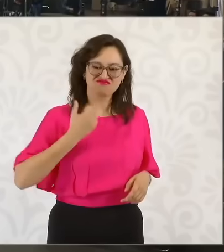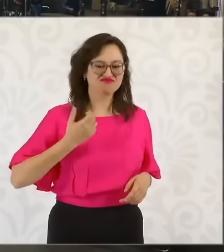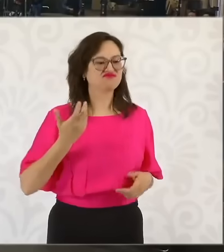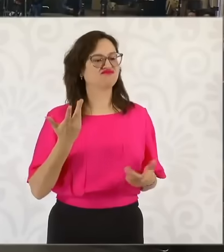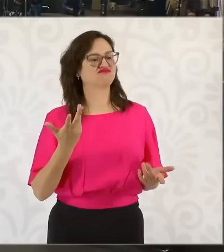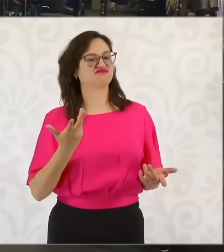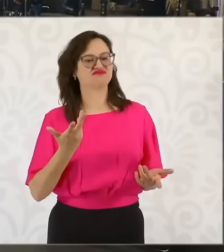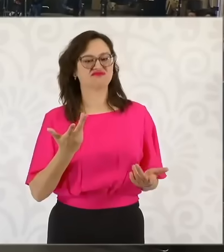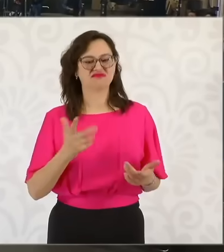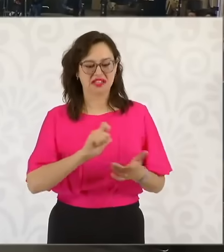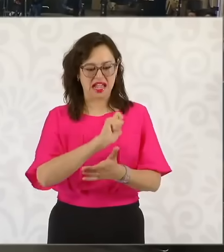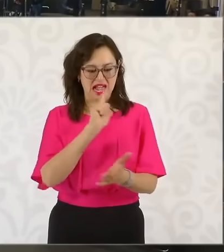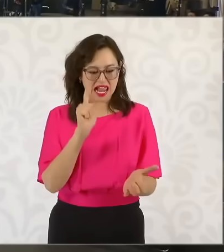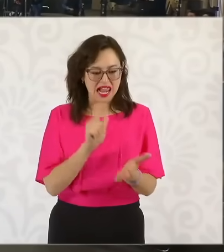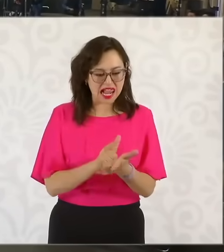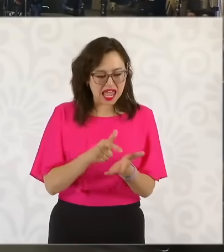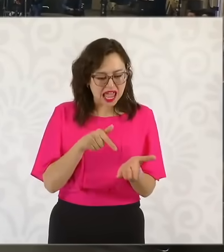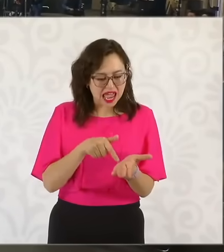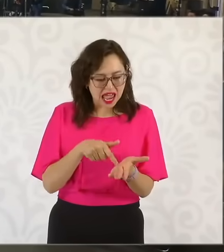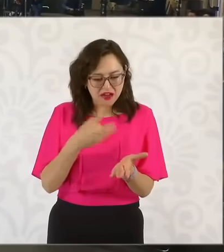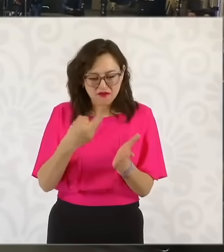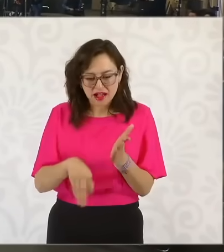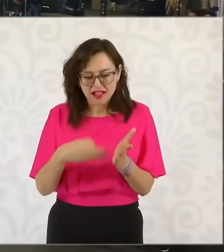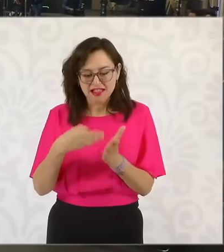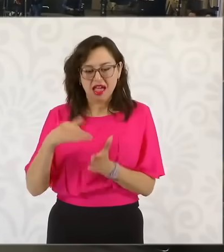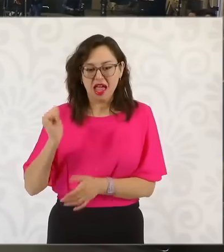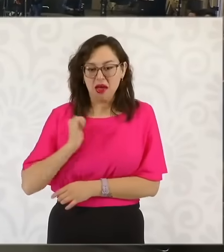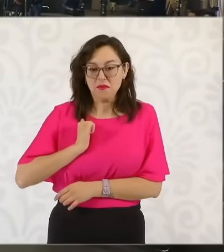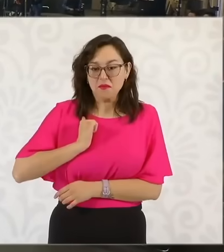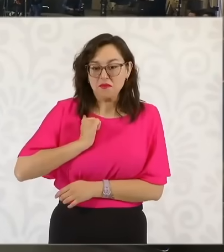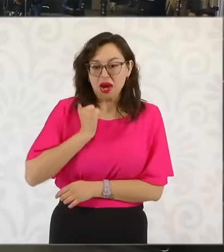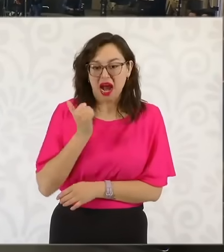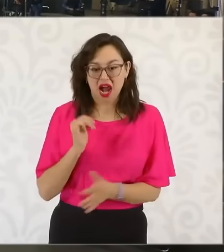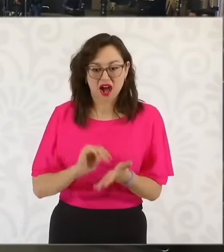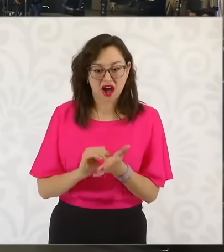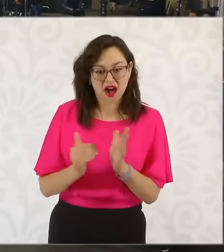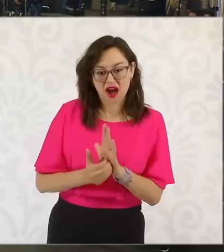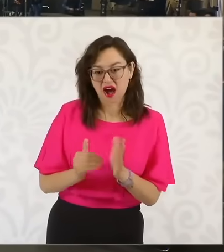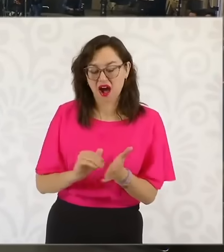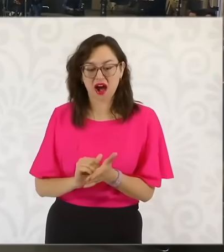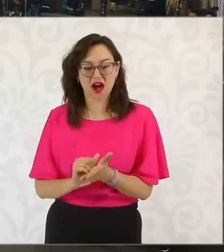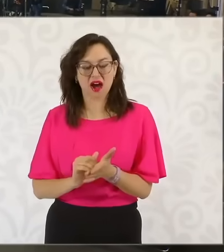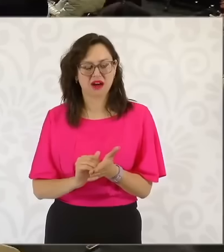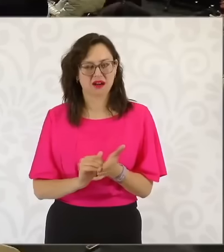vacío en la ley y a partir de ahí es que está haciendo toda una estrategia es hasta insultante